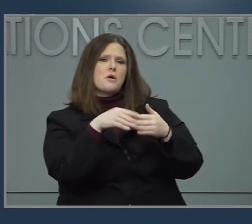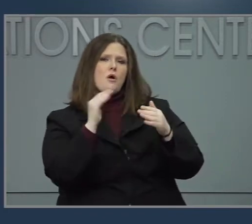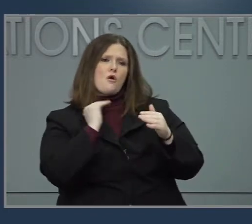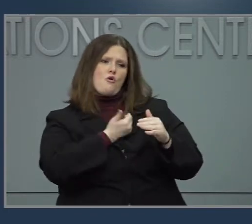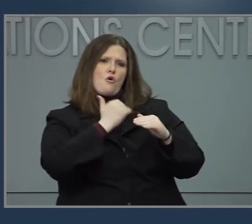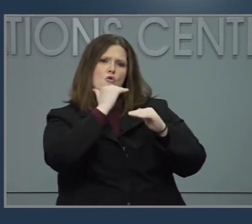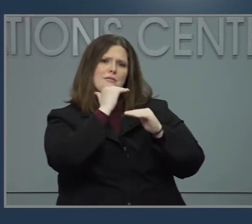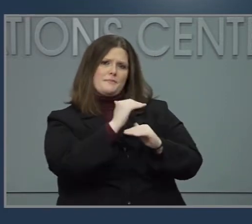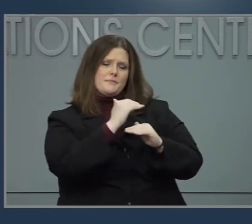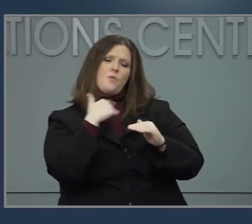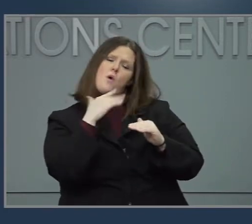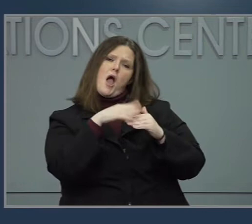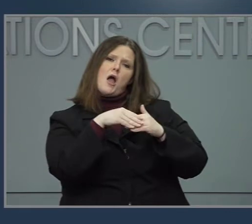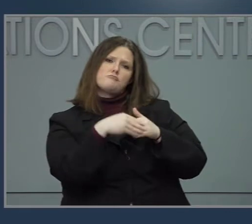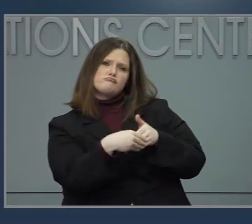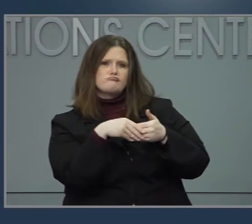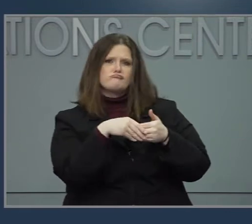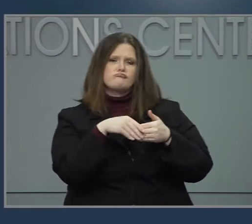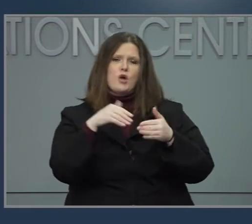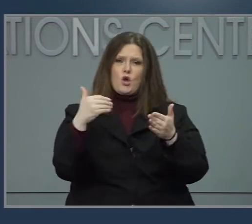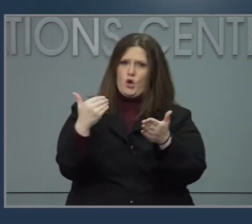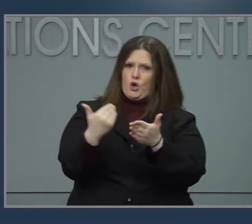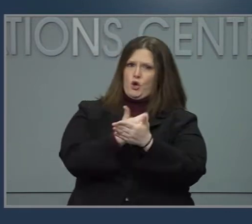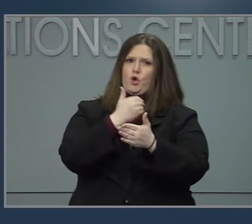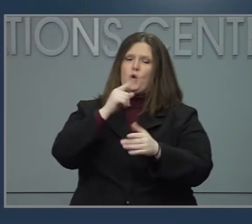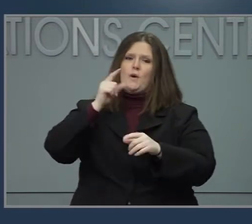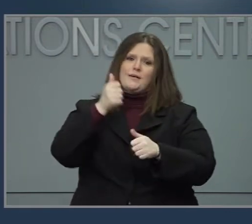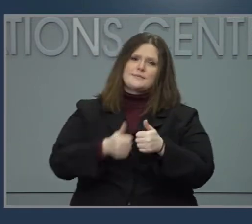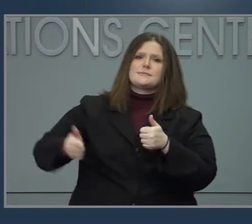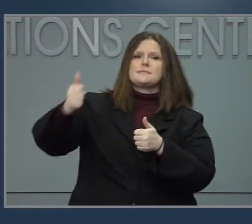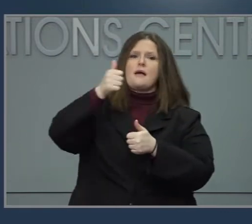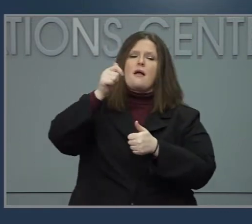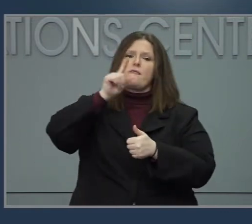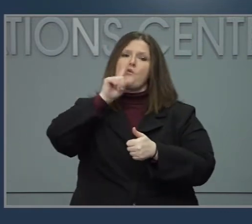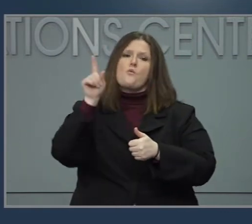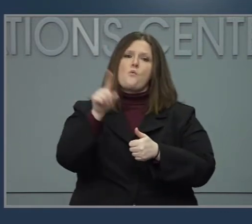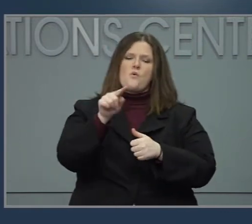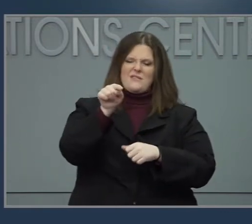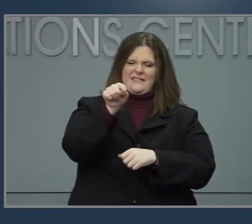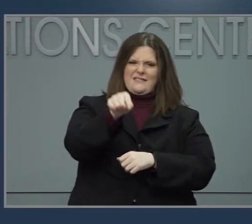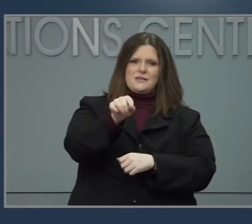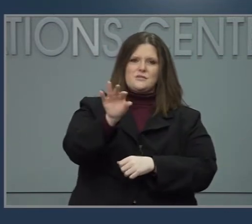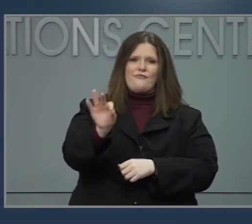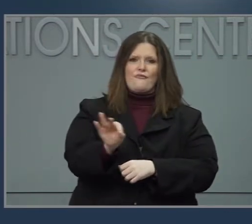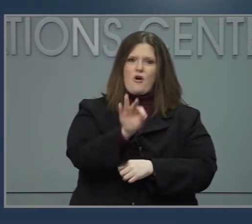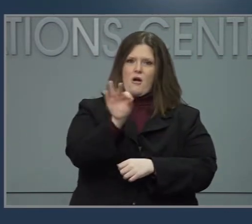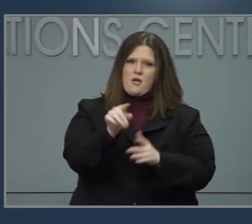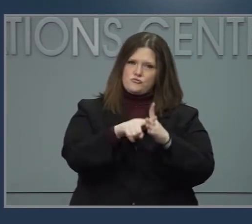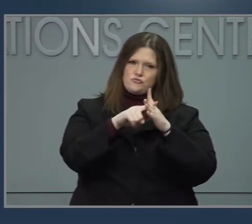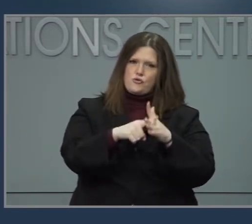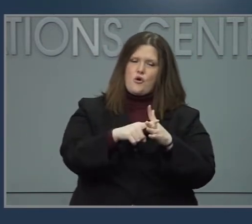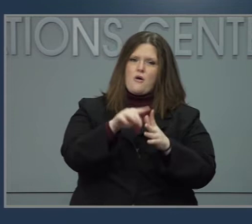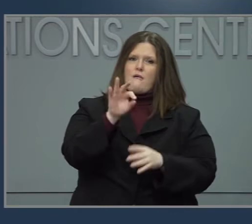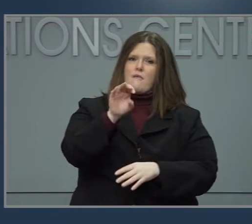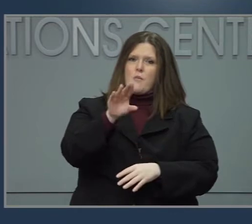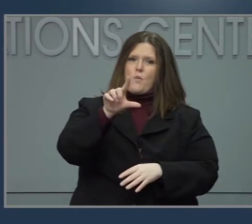aspectos, con una nueva orden ejecutiva que será vigente a partir del y viernes veintiséis de febrero.